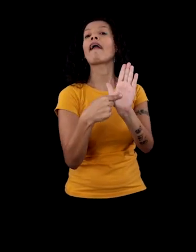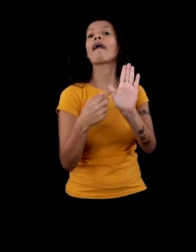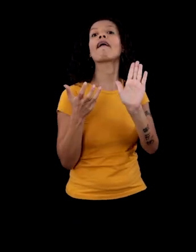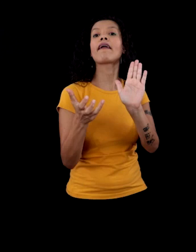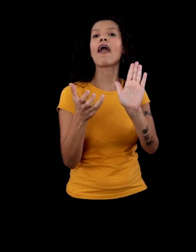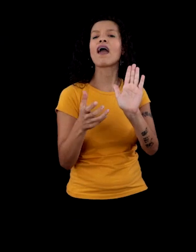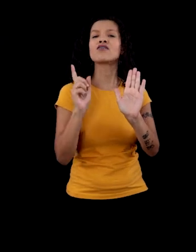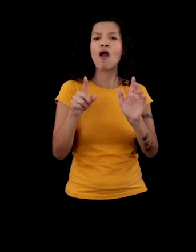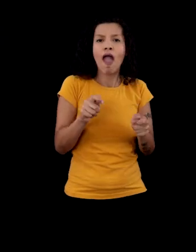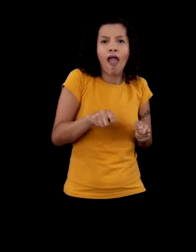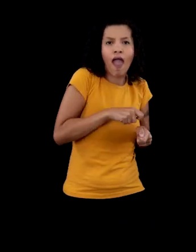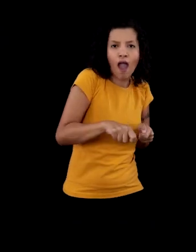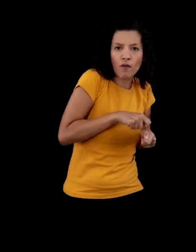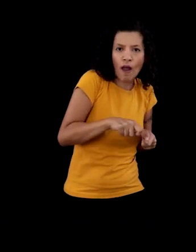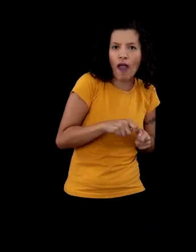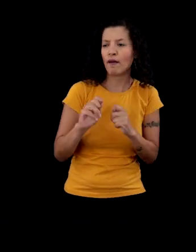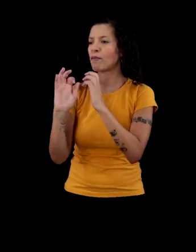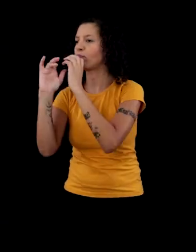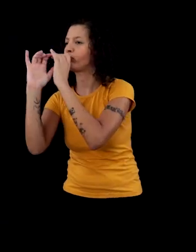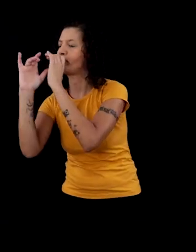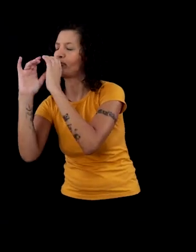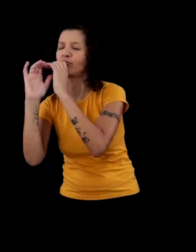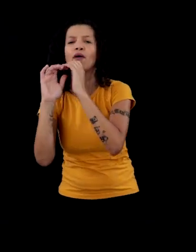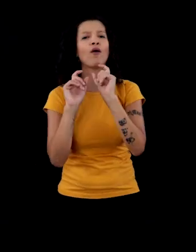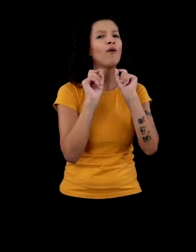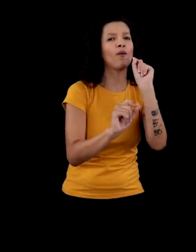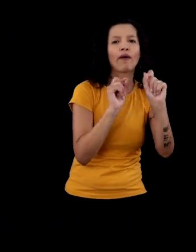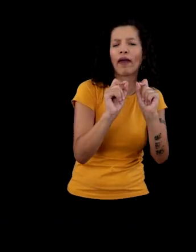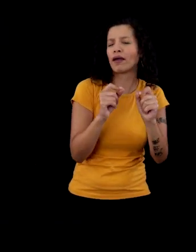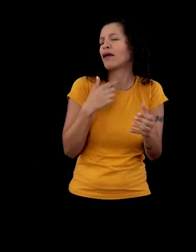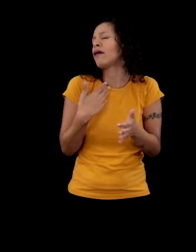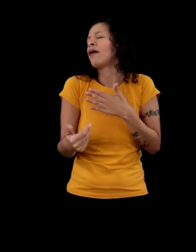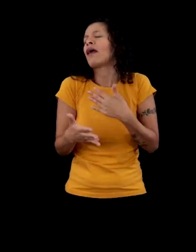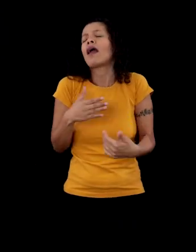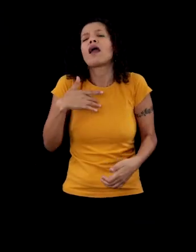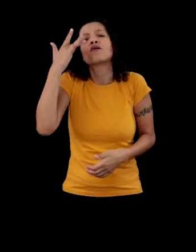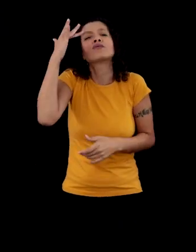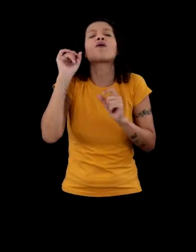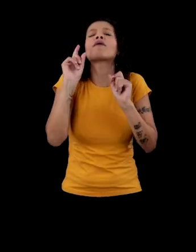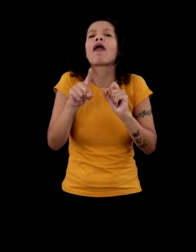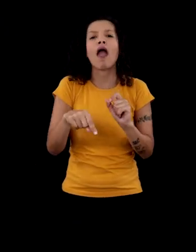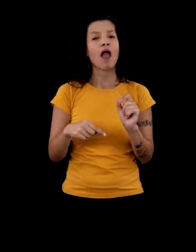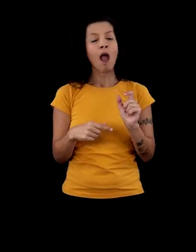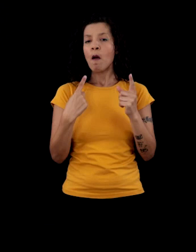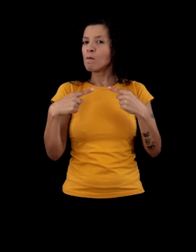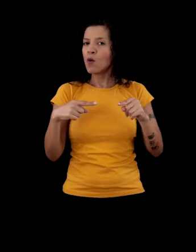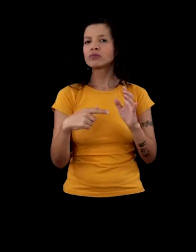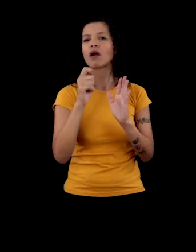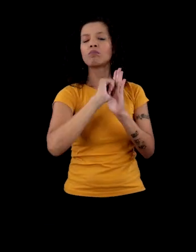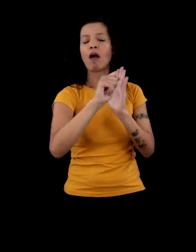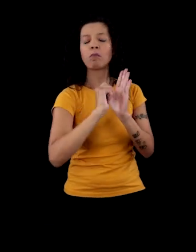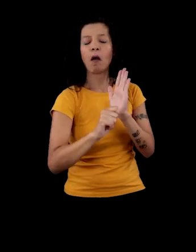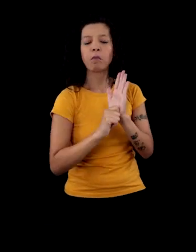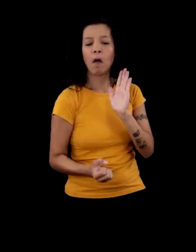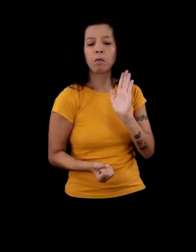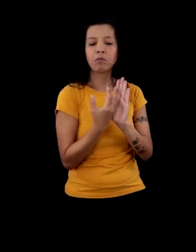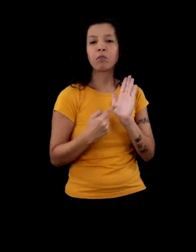Não sei se é reco-reco, trompete, não sei o que é, eu sei o que eu quero com aquilo. Pronta, eu já trago pronta.